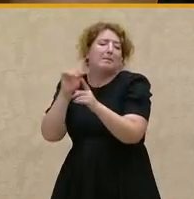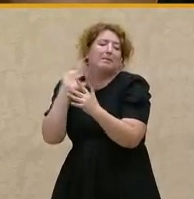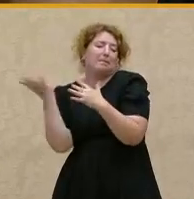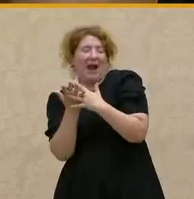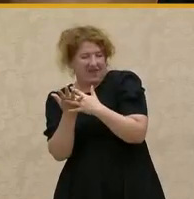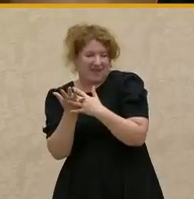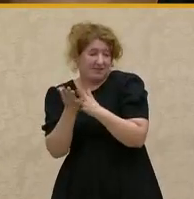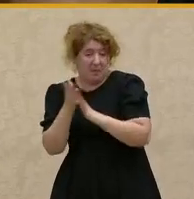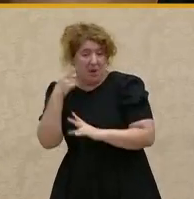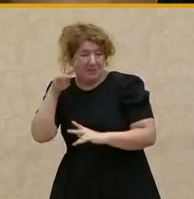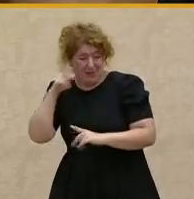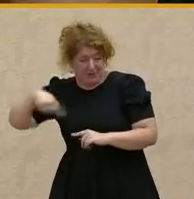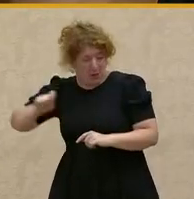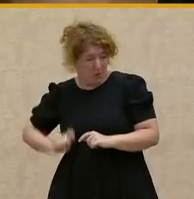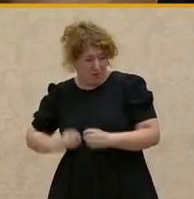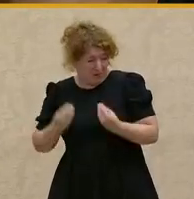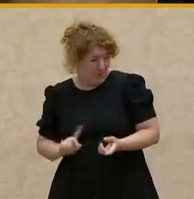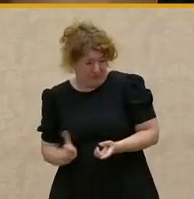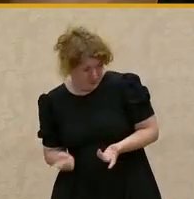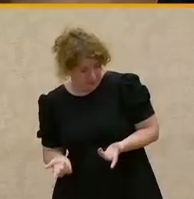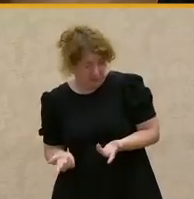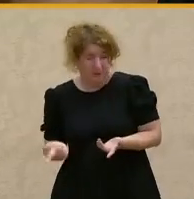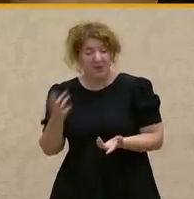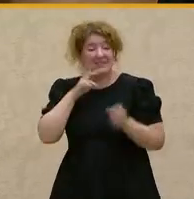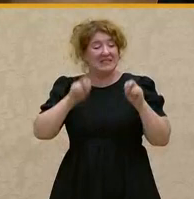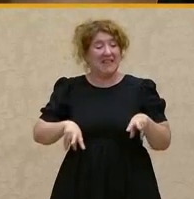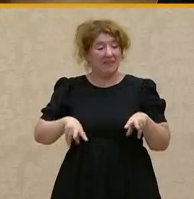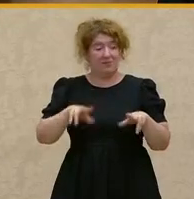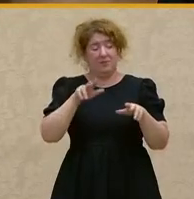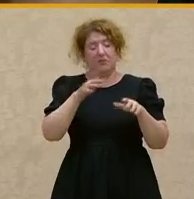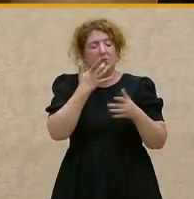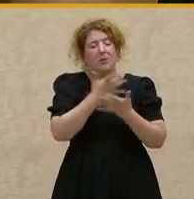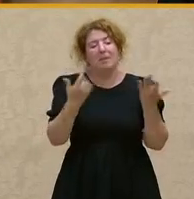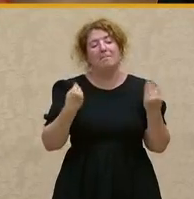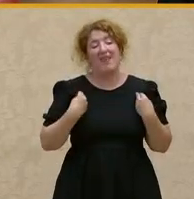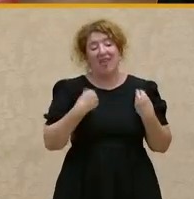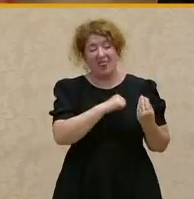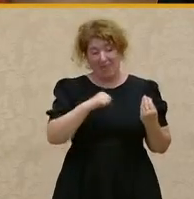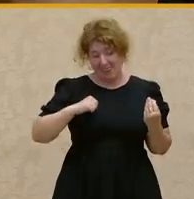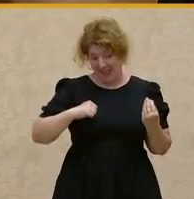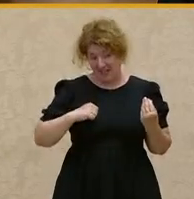otra vez. En cambio, si optamos por un modelo desinstitucionalizado,